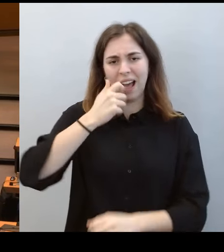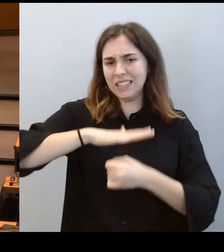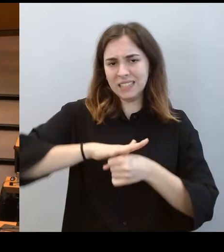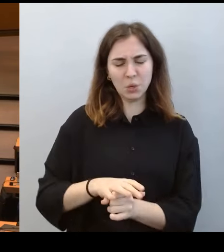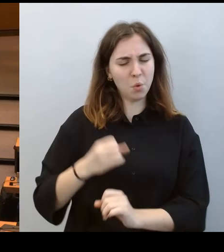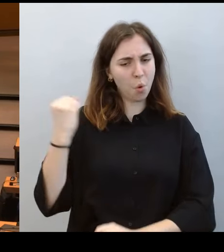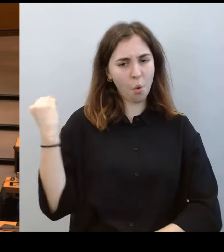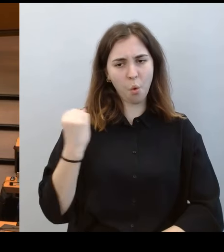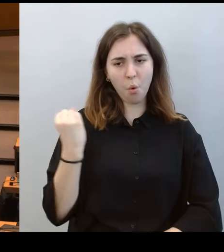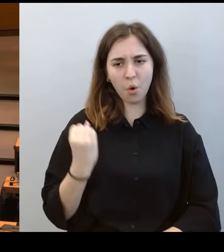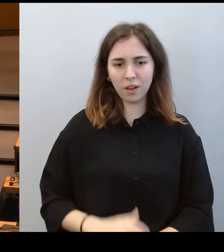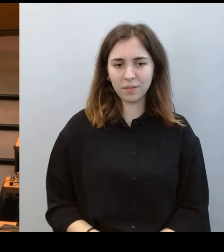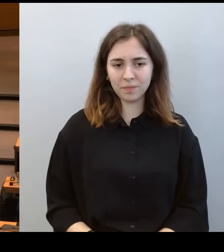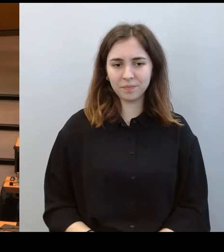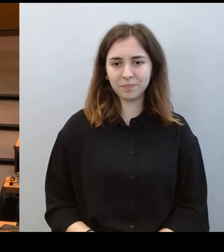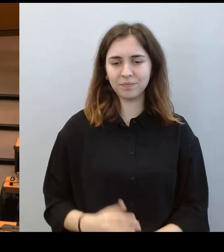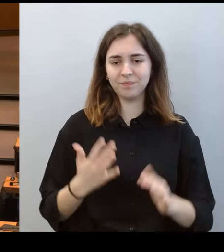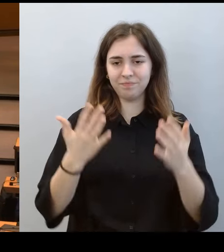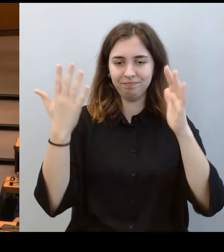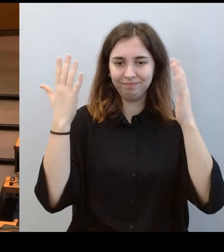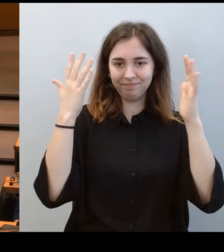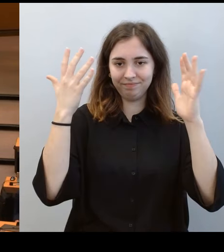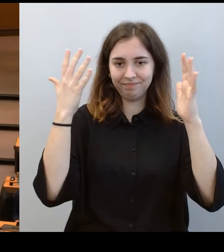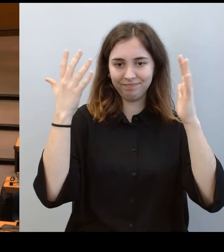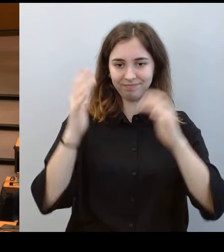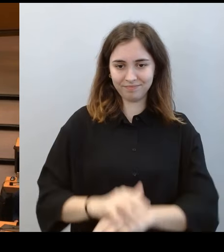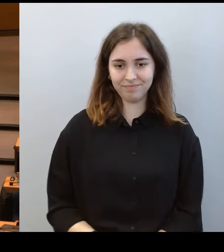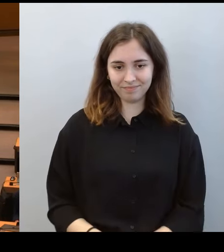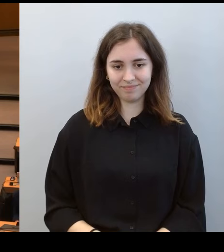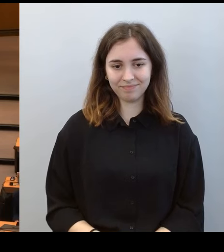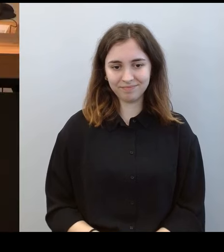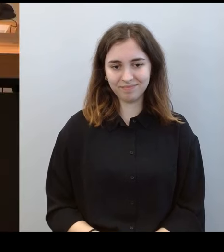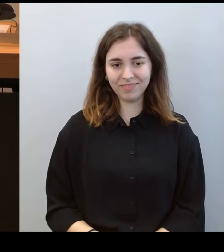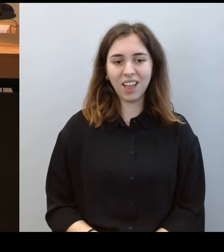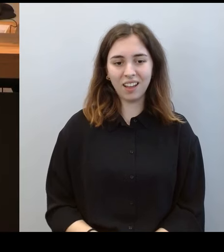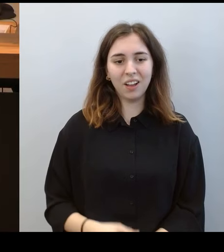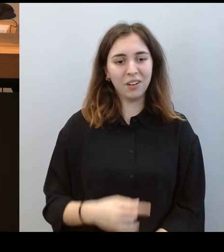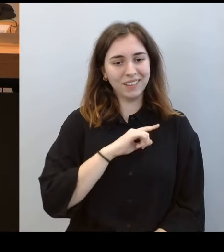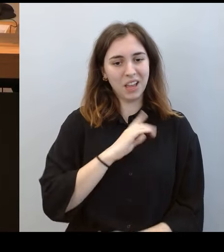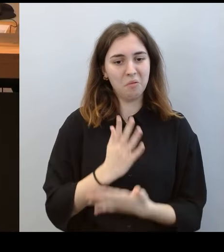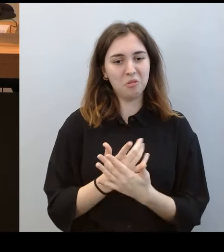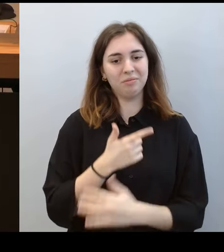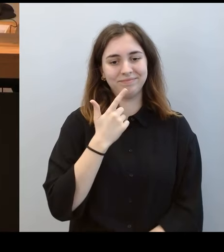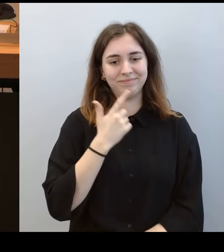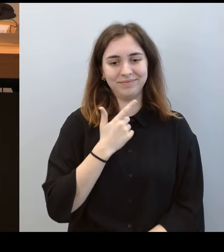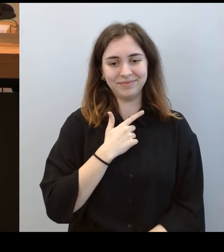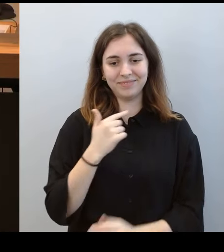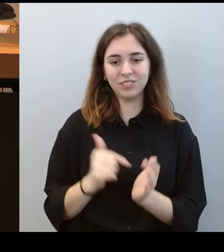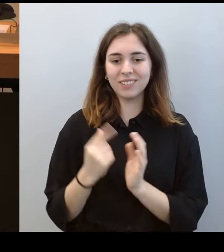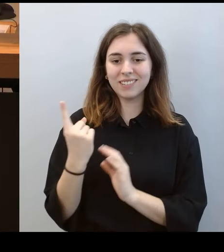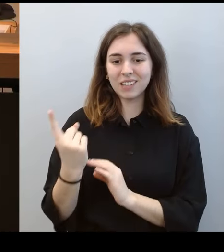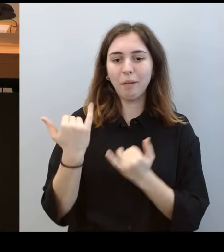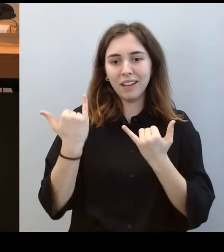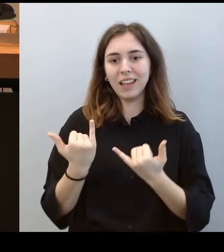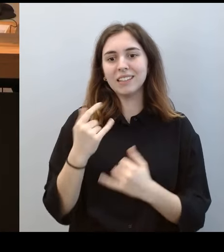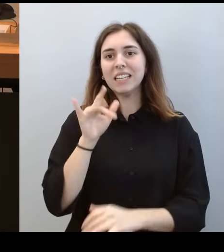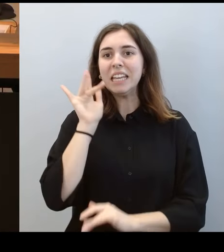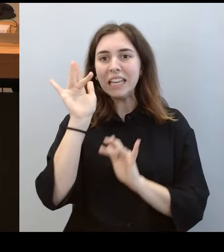Und es ist natürlich auch blanker Hohn, dass ausgerechnet Sie sich hier als Vorkämpfer gegen Antisemitismus aufspielen. Gerade in dieser Situation, nach dieser